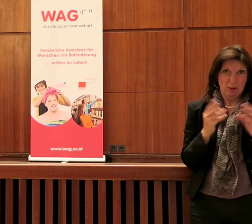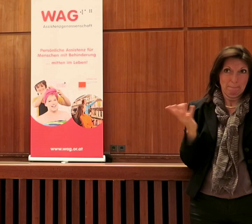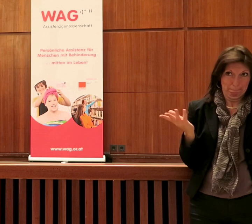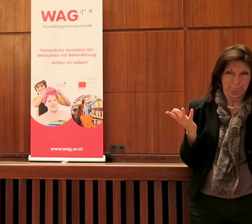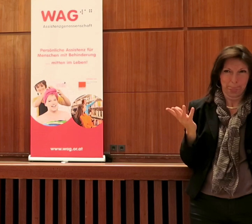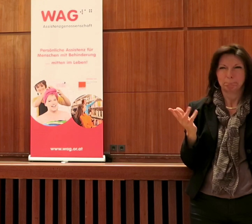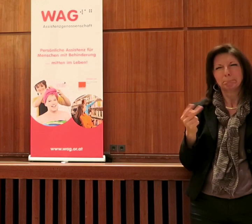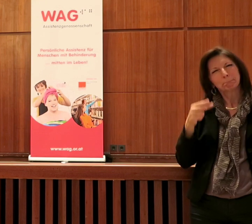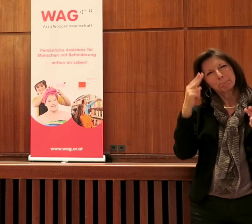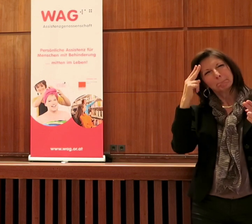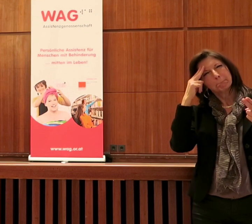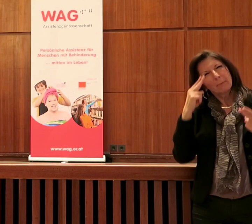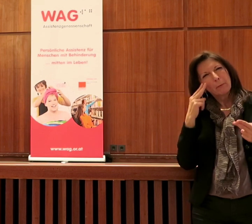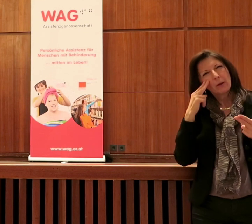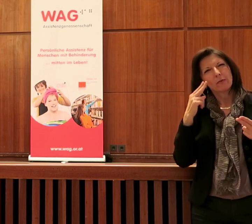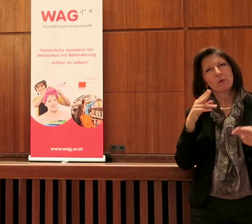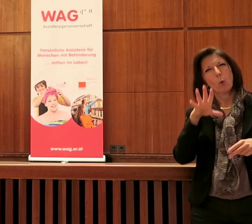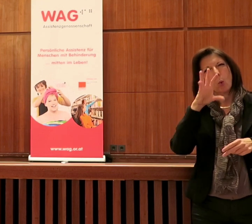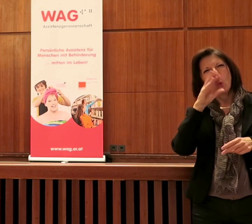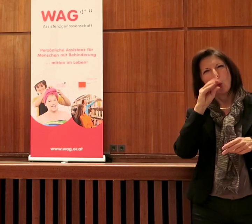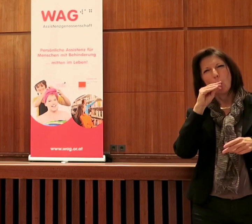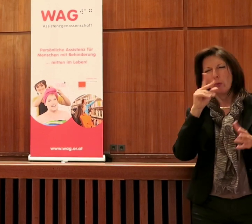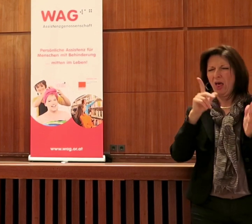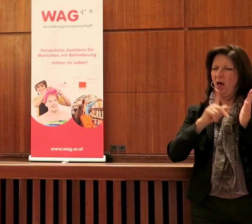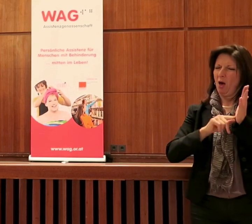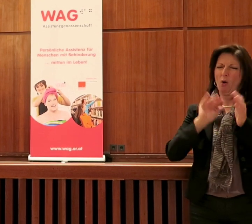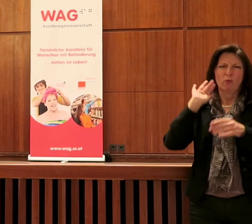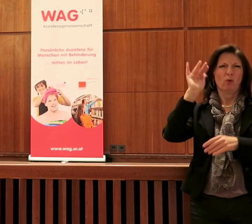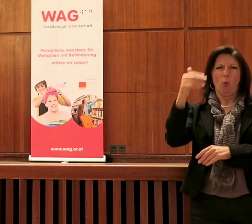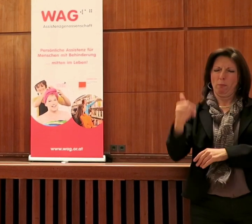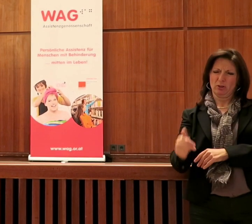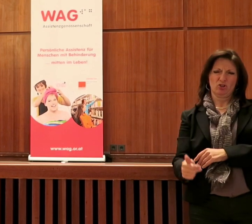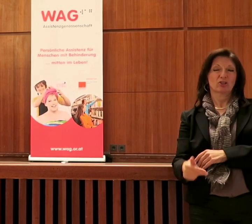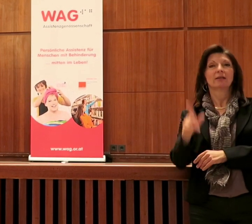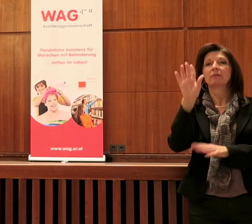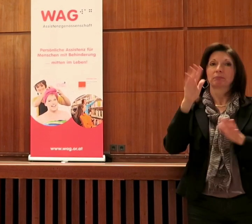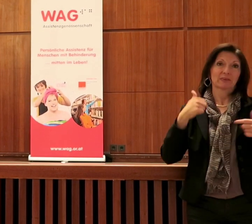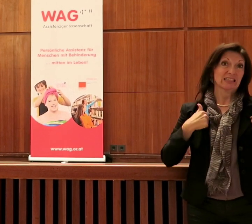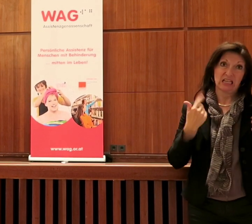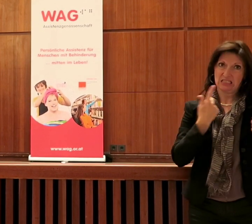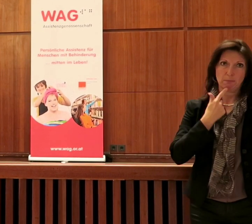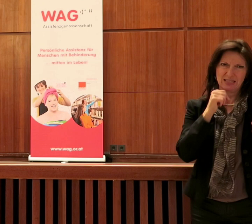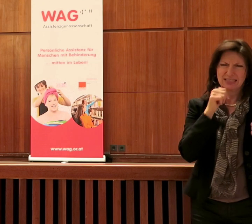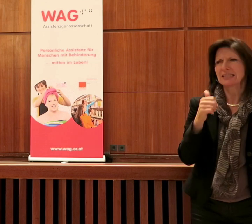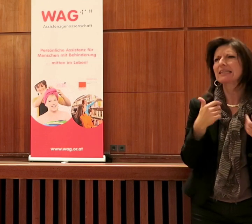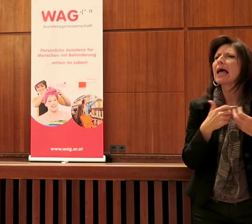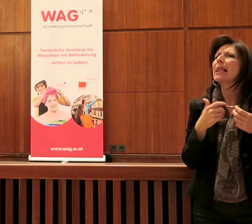so Blindenhunde werden auch überschätzt. Wahre Geschichte! Also nicht von mir, ich habe ja keinen Blindenhund.